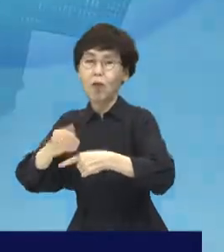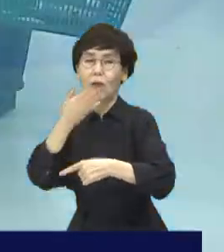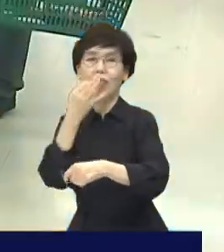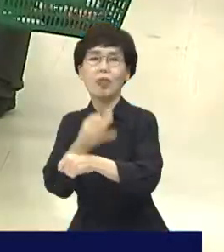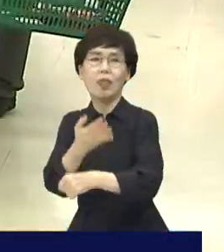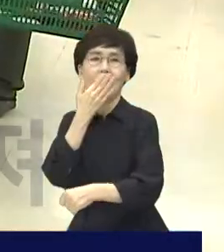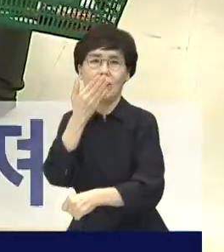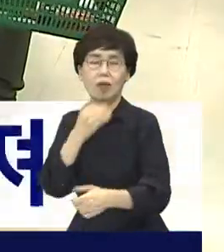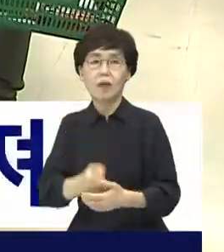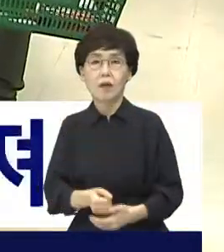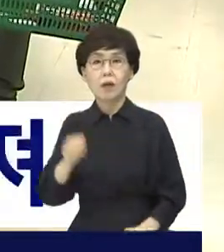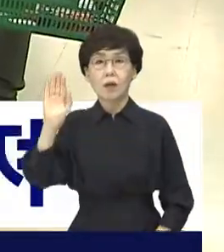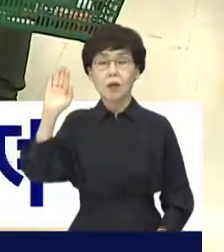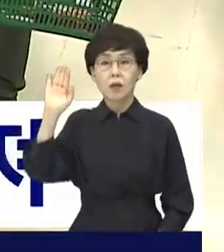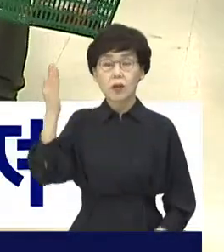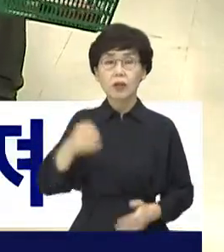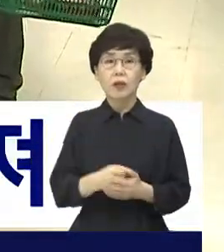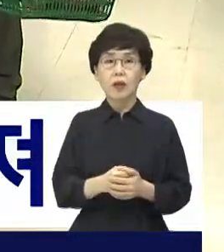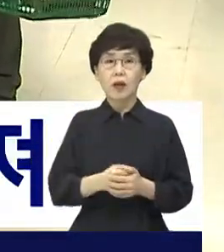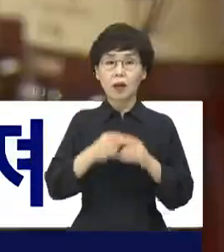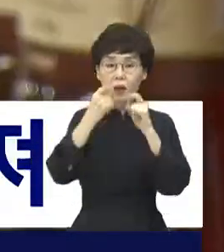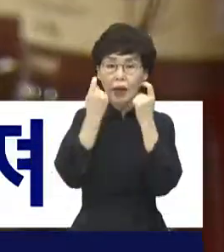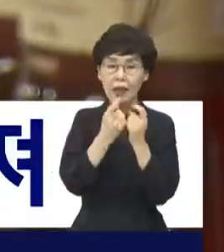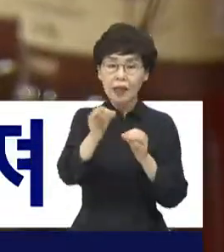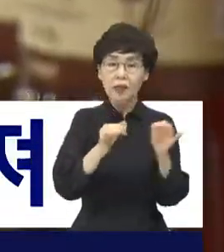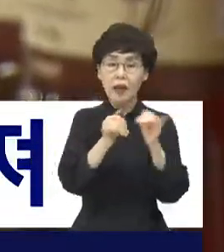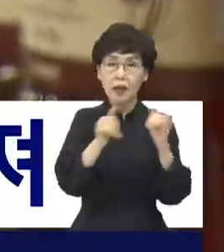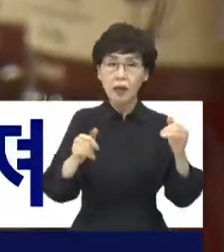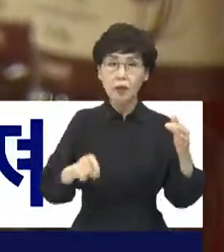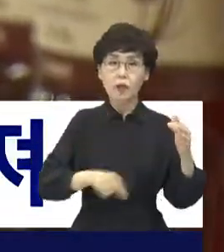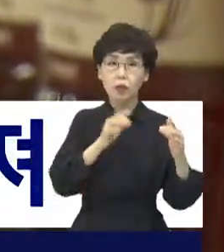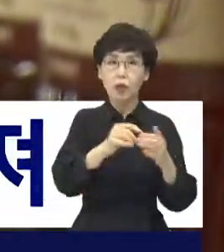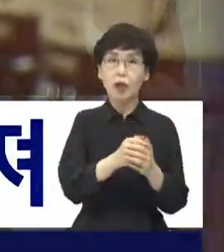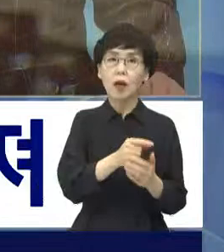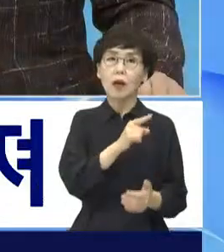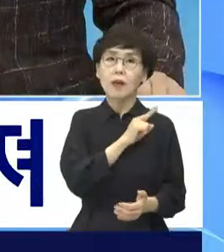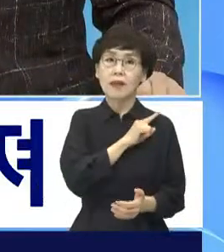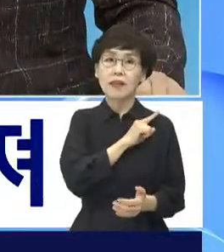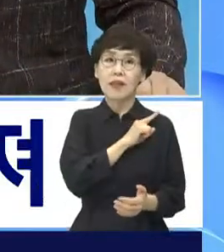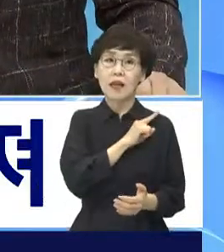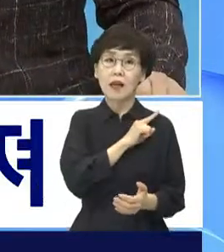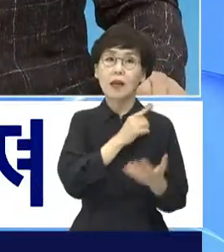최근 연초에 소상공인 중에 프랜차이즈 가장 많이 오른 연간 상품이 탕후루이기도